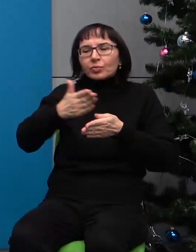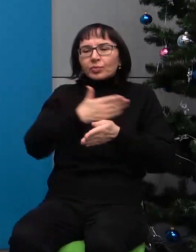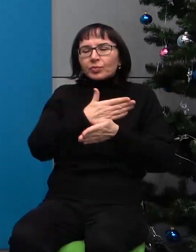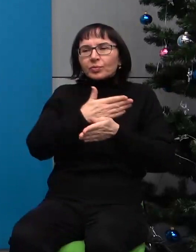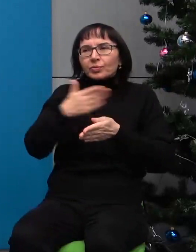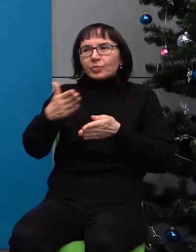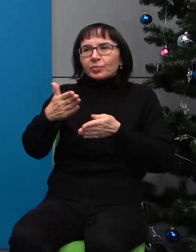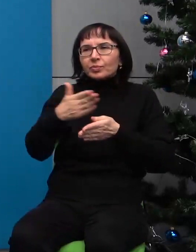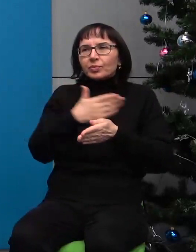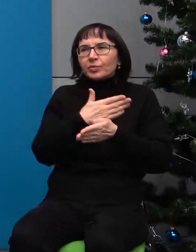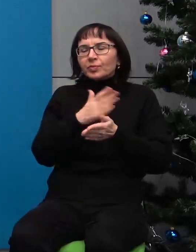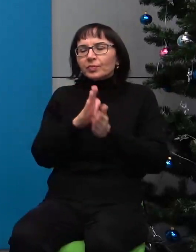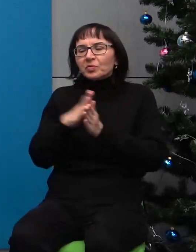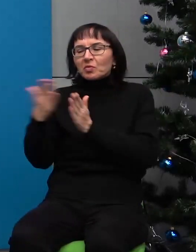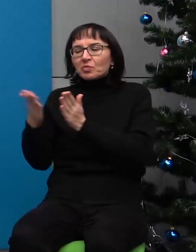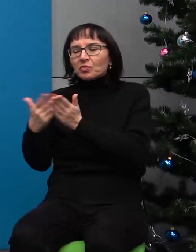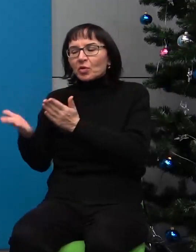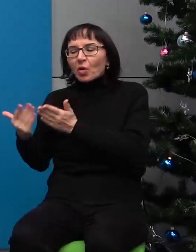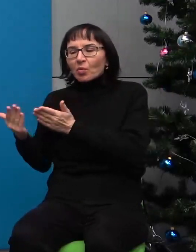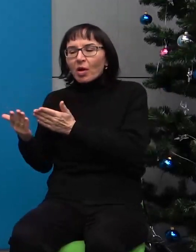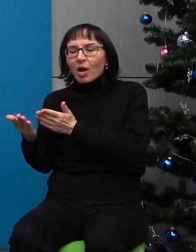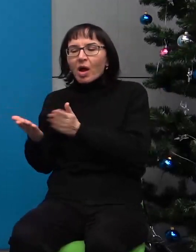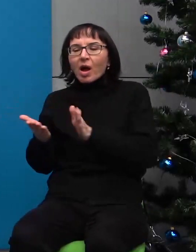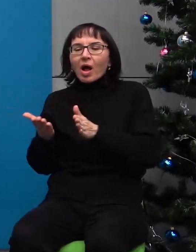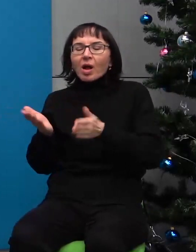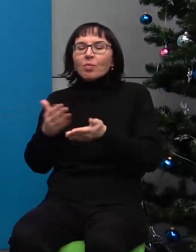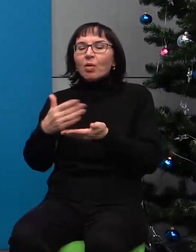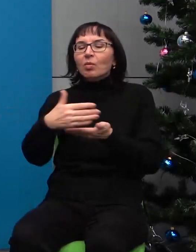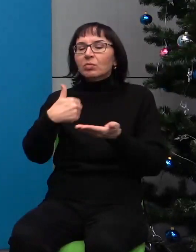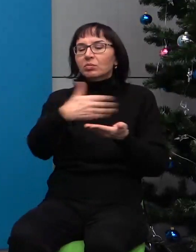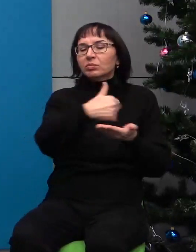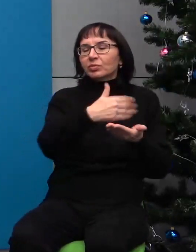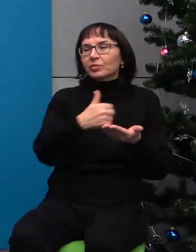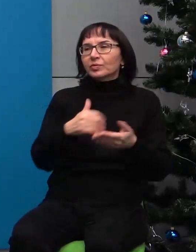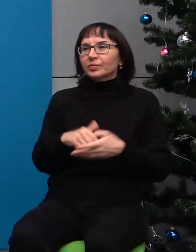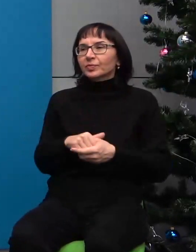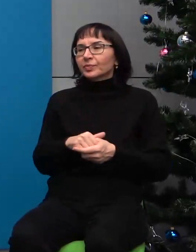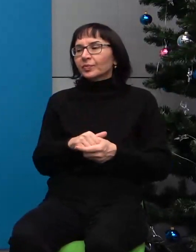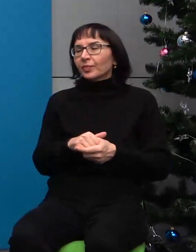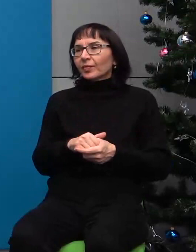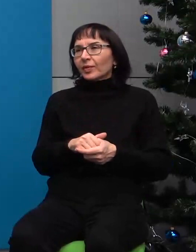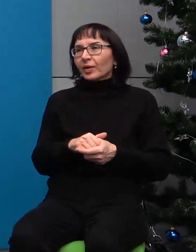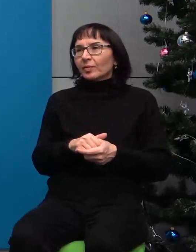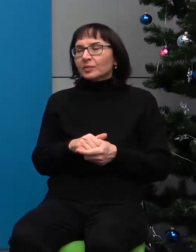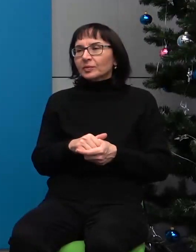właśnie w kryminałach. Dobra, to zostawiamy kryminały o których już trochę powiedziałeś.